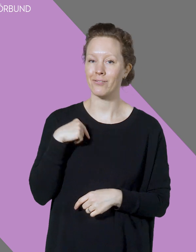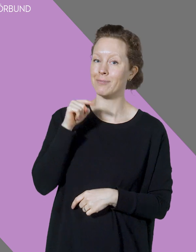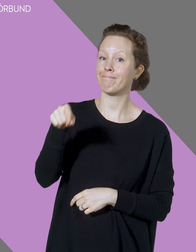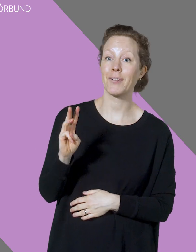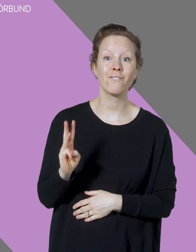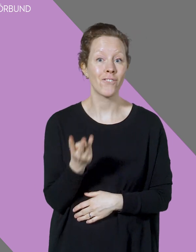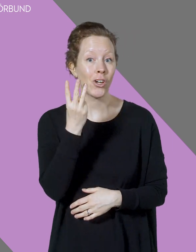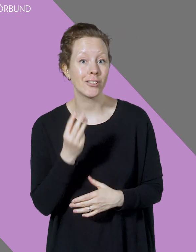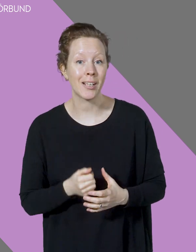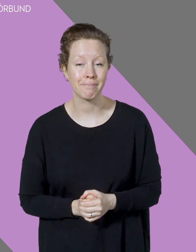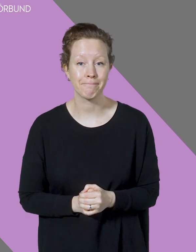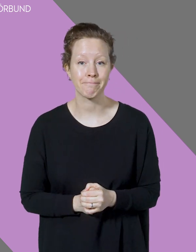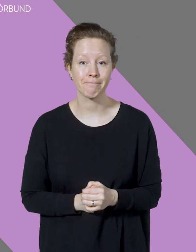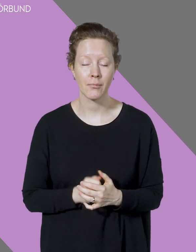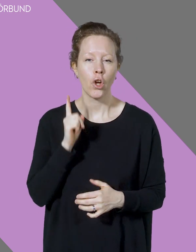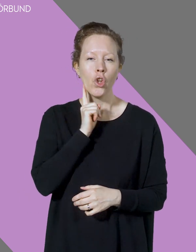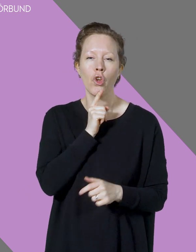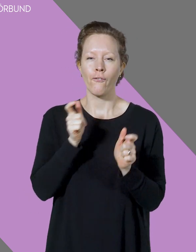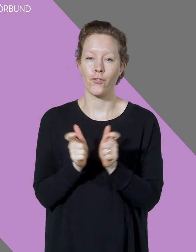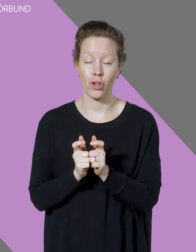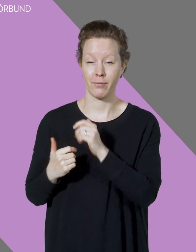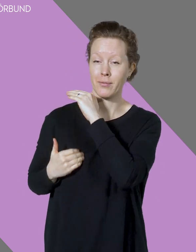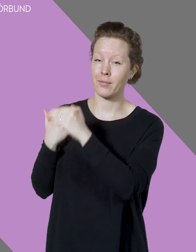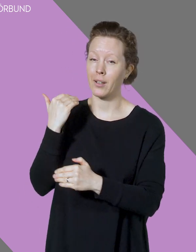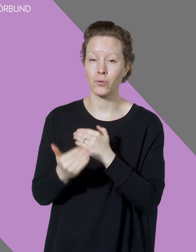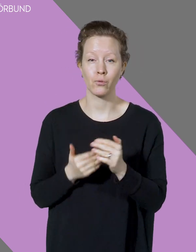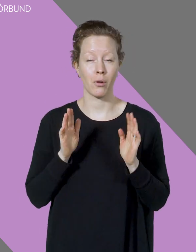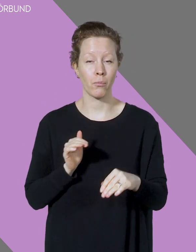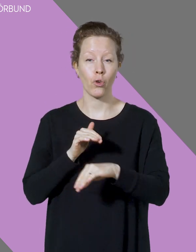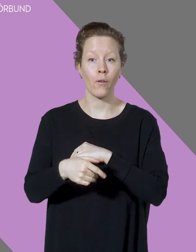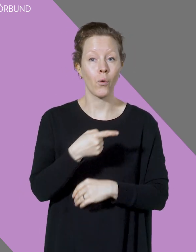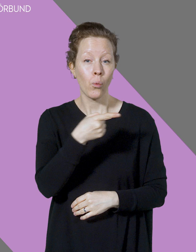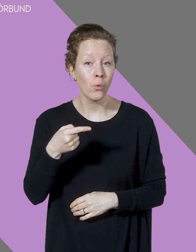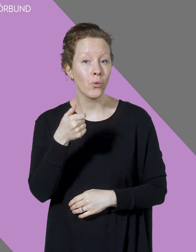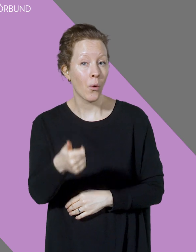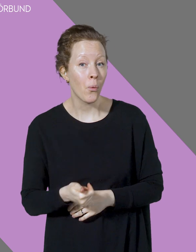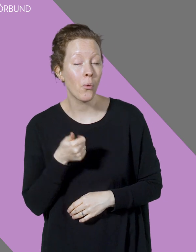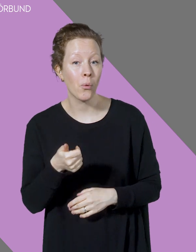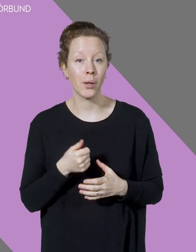tar oss till Vasa, där dövföreningens traditioner sträcker sig - över hundra år tillbaka i tiden.